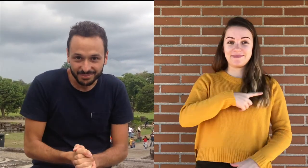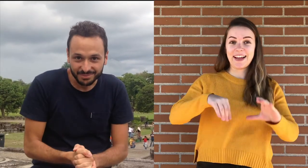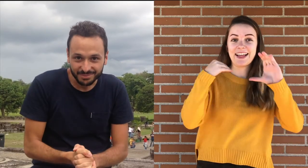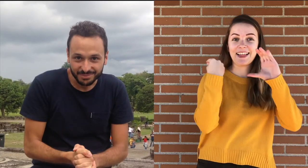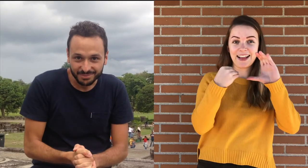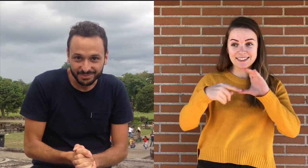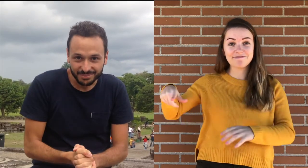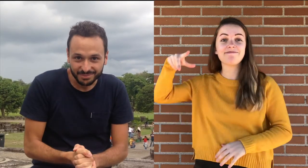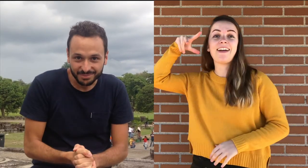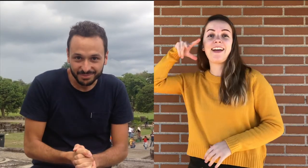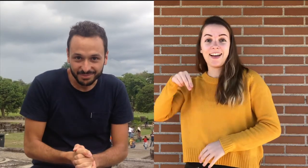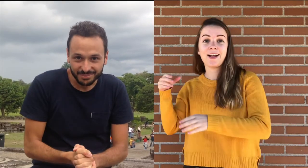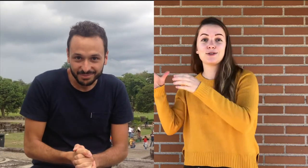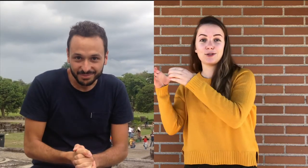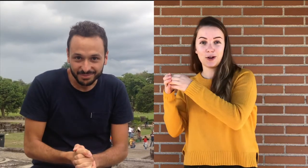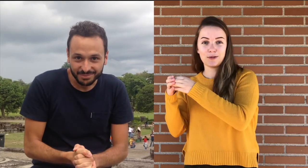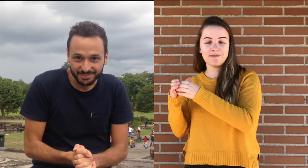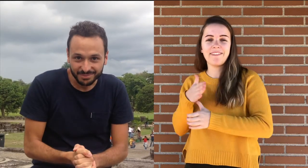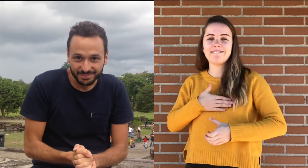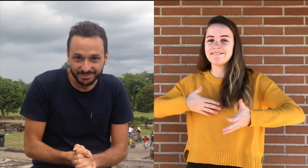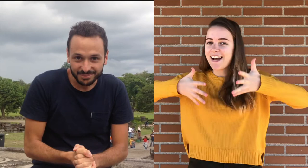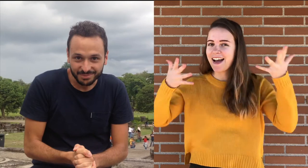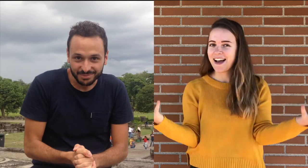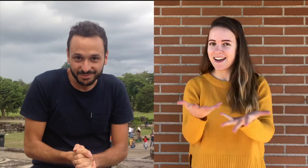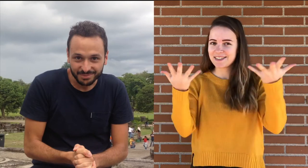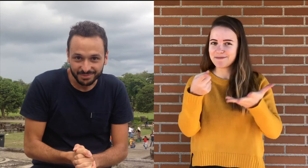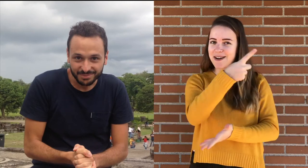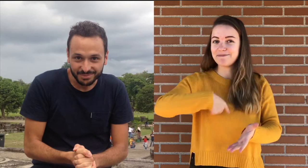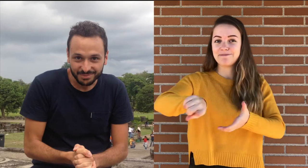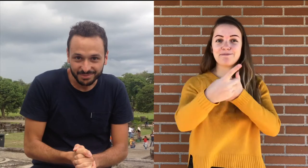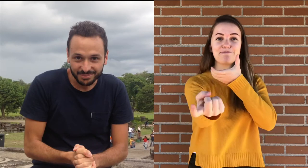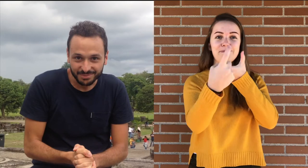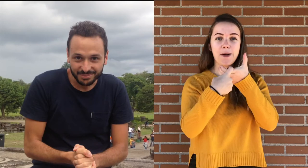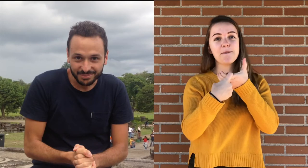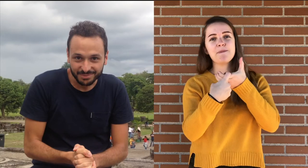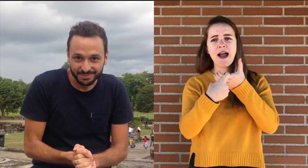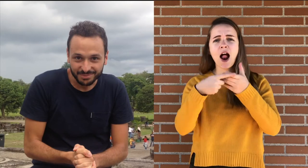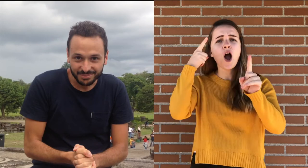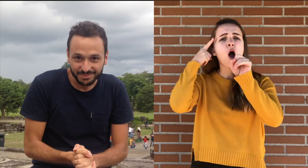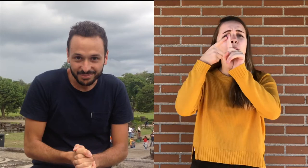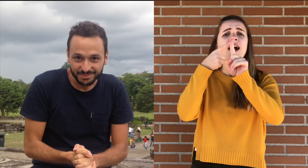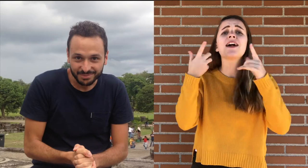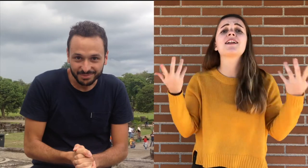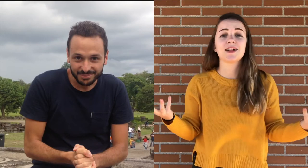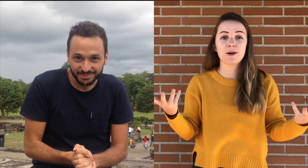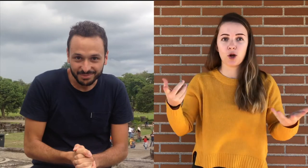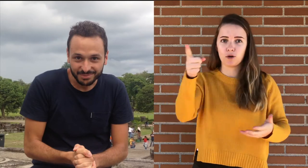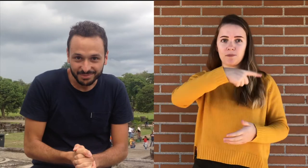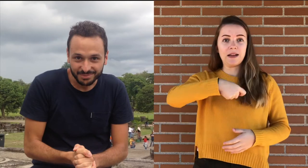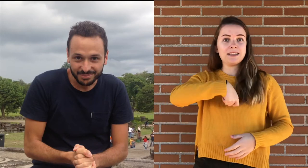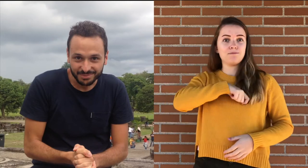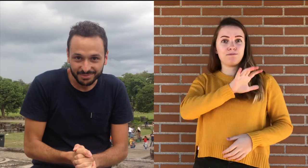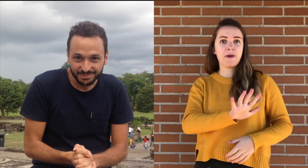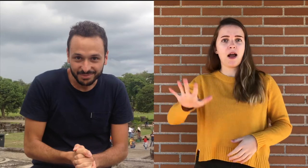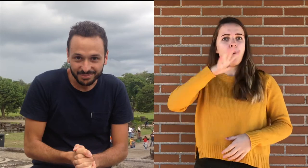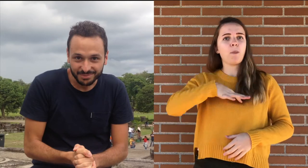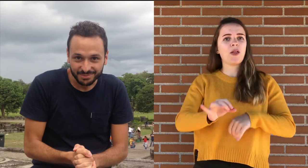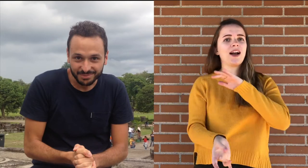Tanto la CJS-CNSE como la EDSU deseamos animaros a participar, con el objetivo de crear